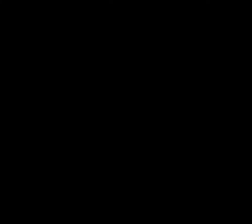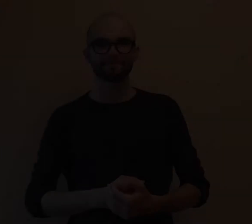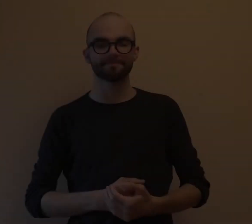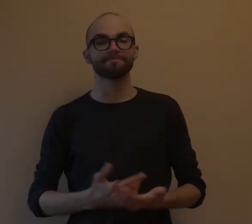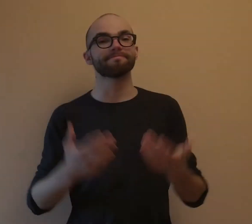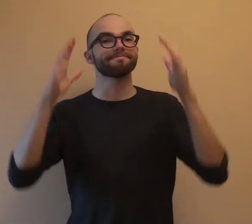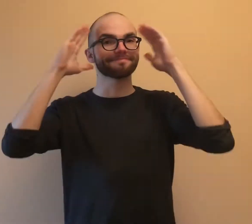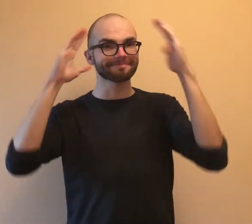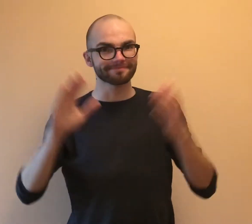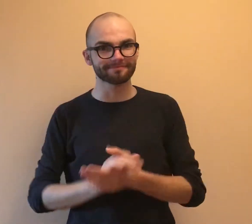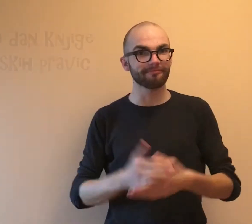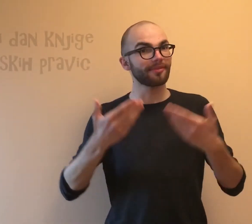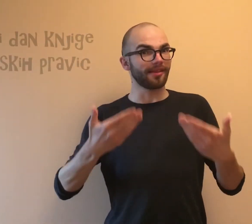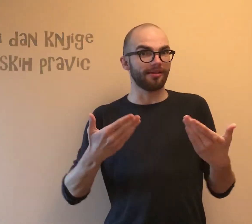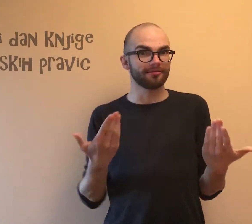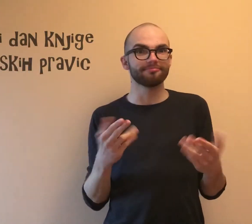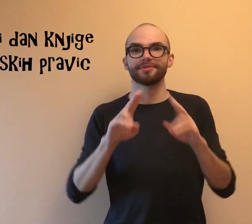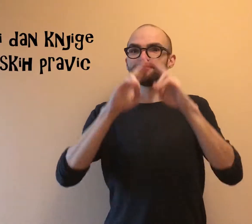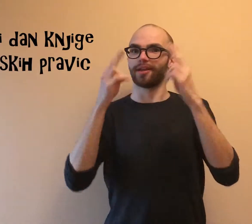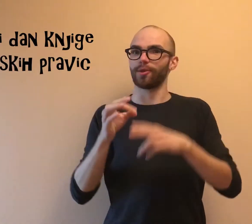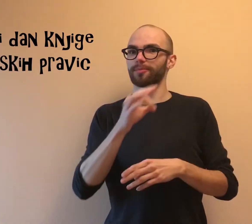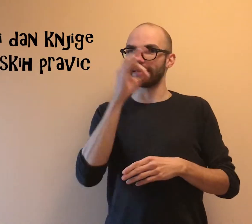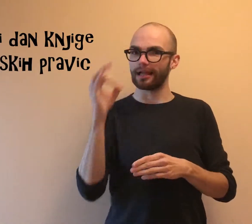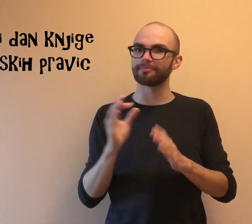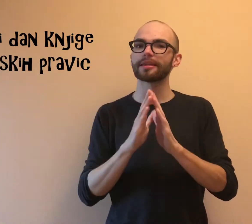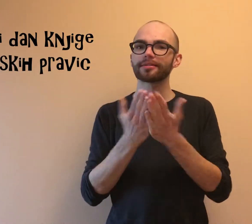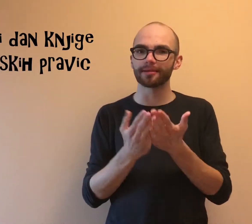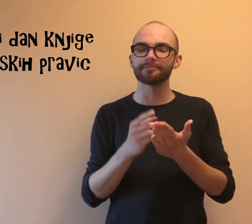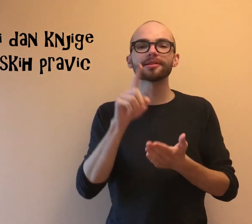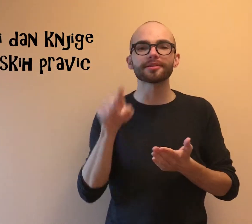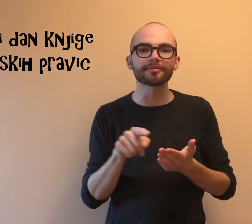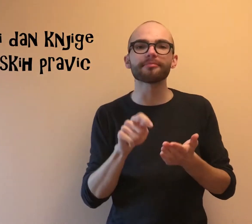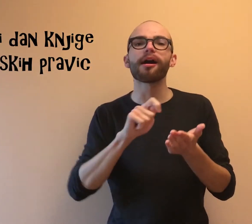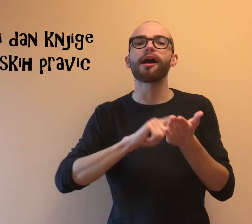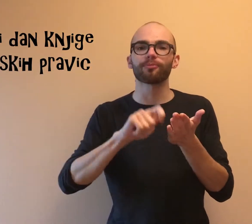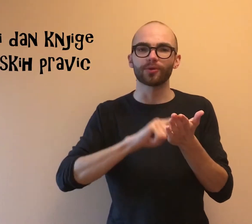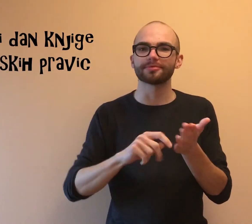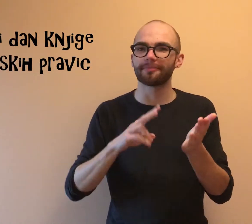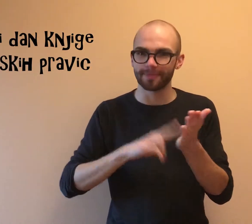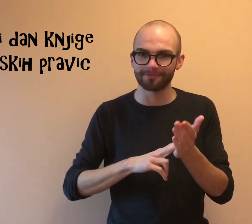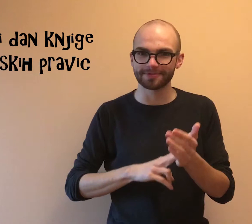Zdravo! Danes je svetovni dan knjige in avtorskih pravic.